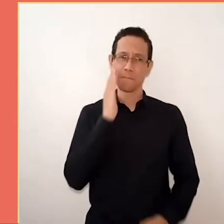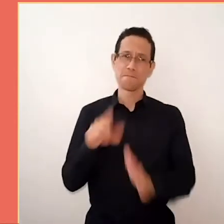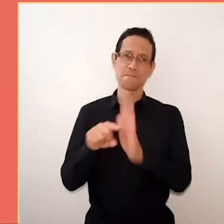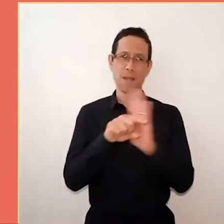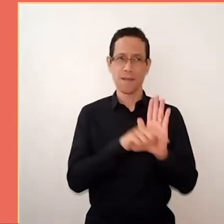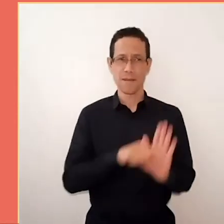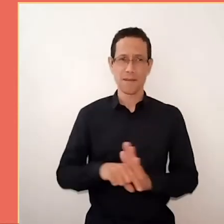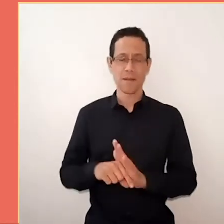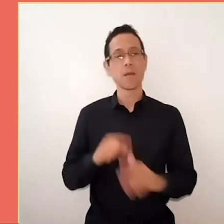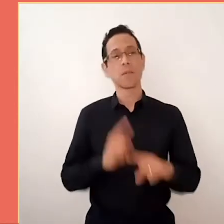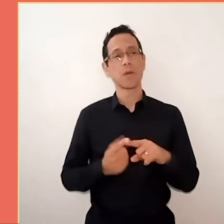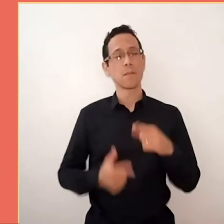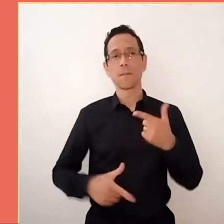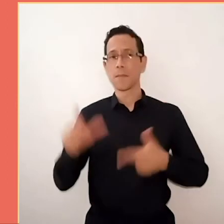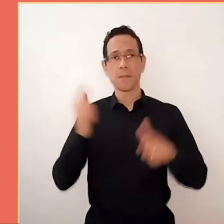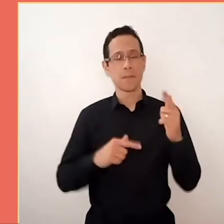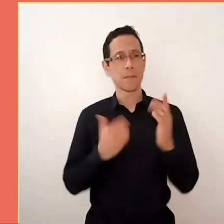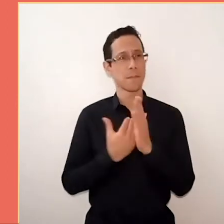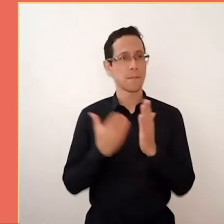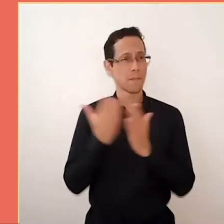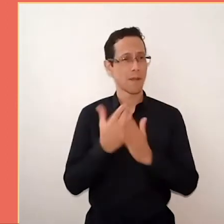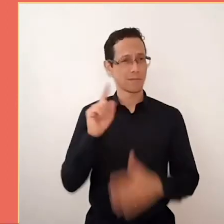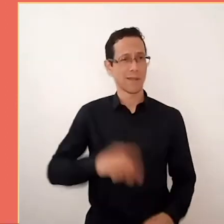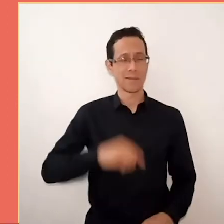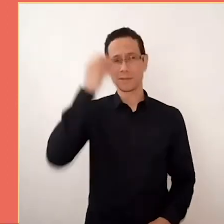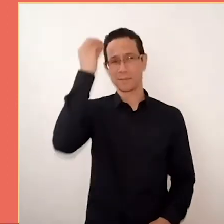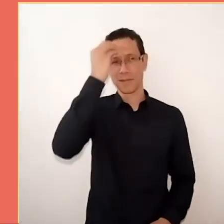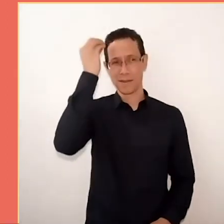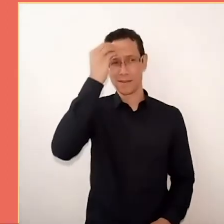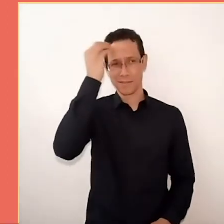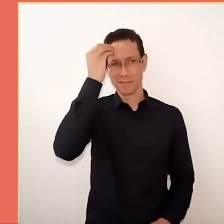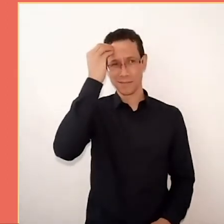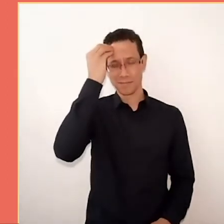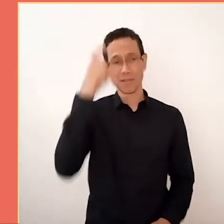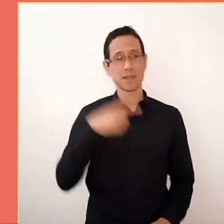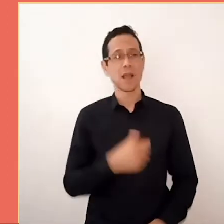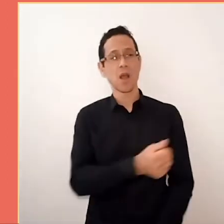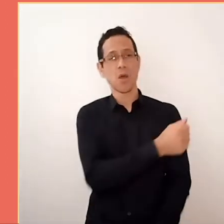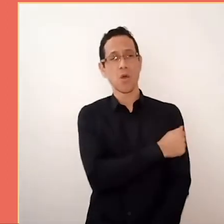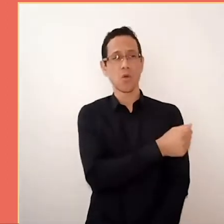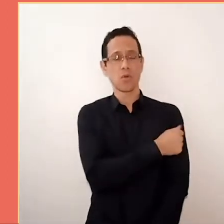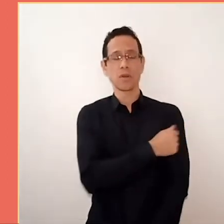Então, só fechando. As minhas alunas terminam enlouquecidas com o livro de literatura, todas elas.